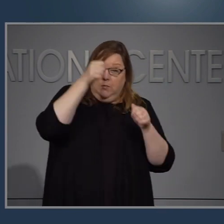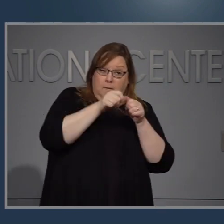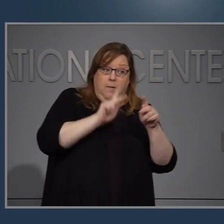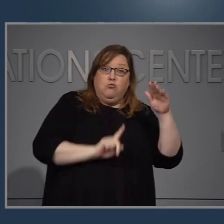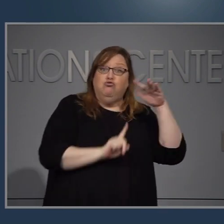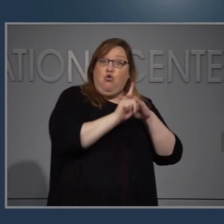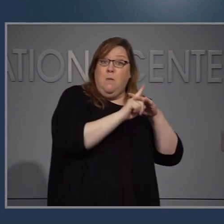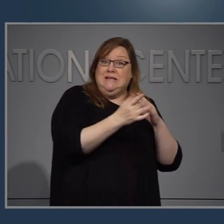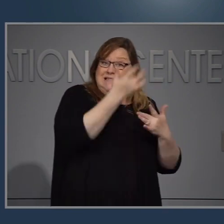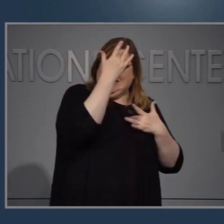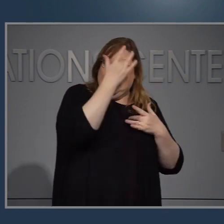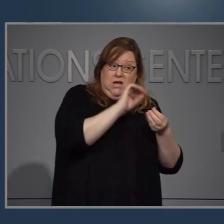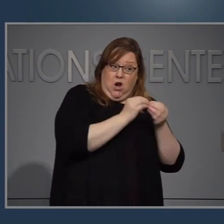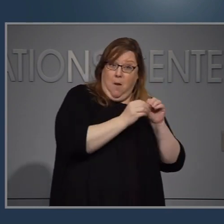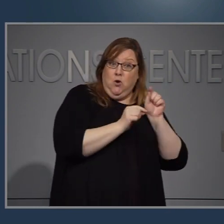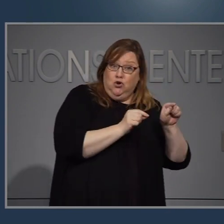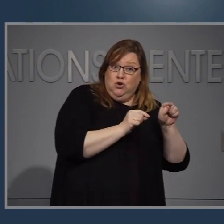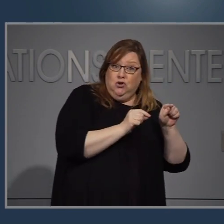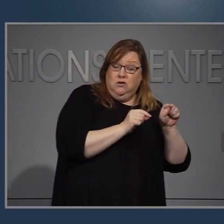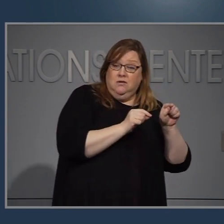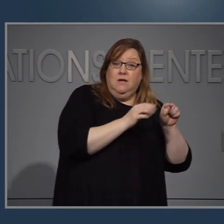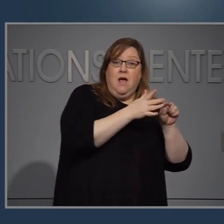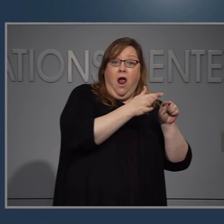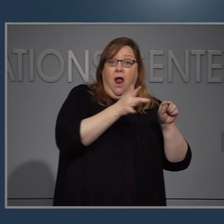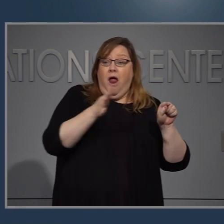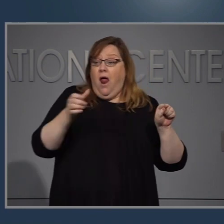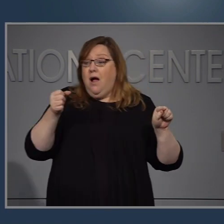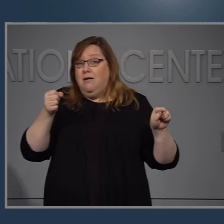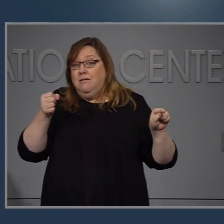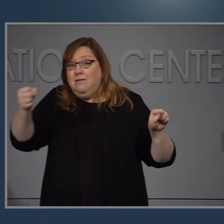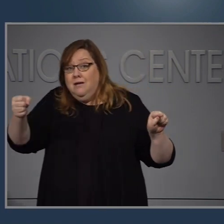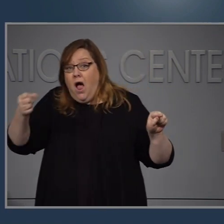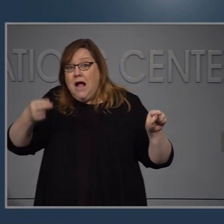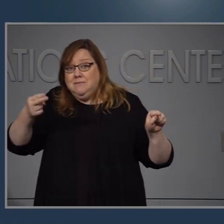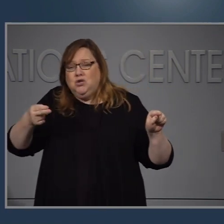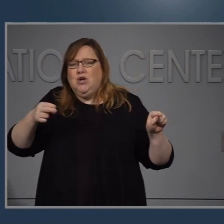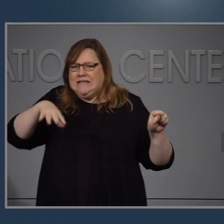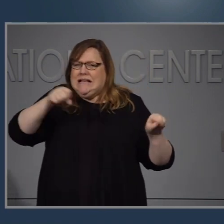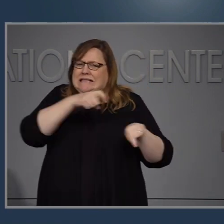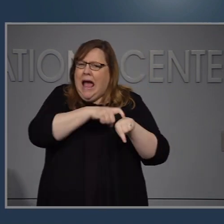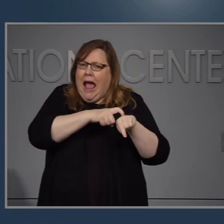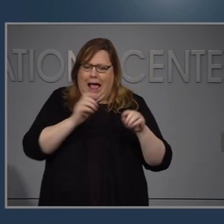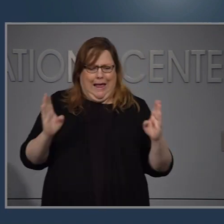tiempo para vez el porcentaje de hospitalización, cinco parecen que las métricas anteriores.